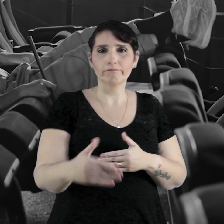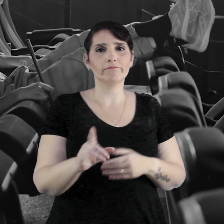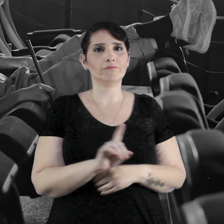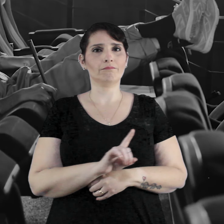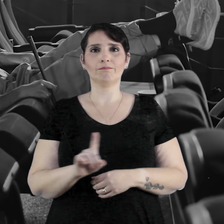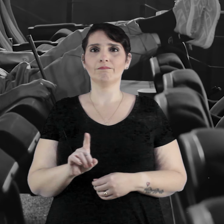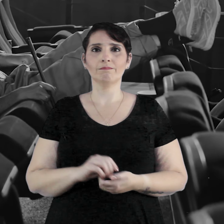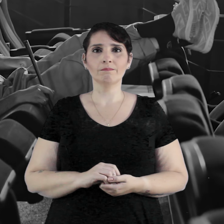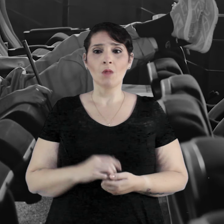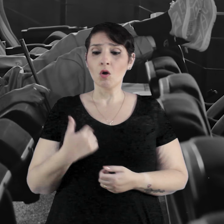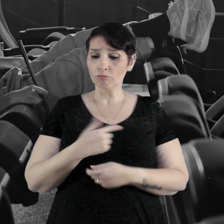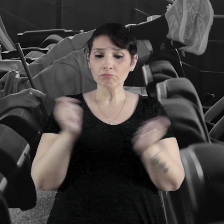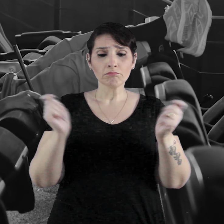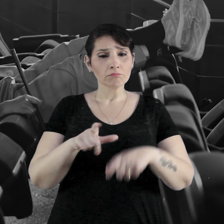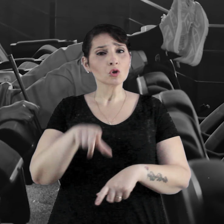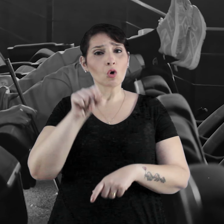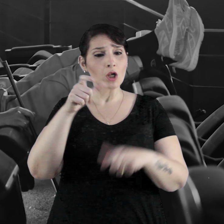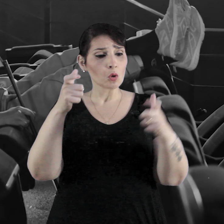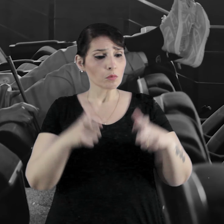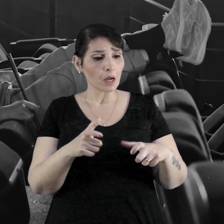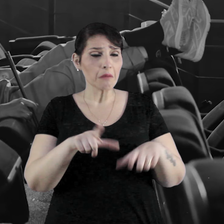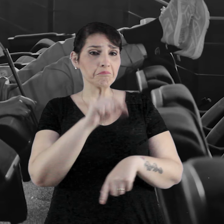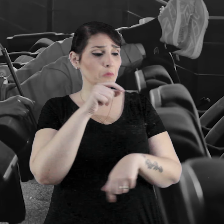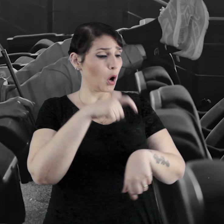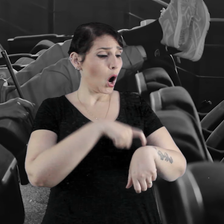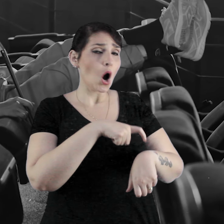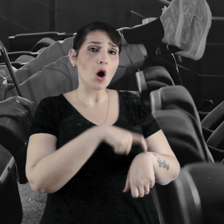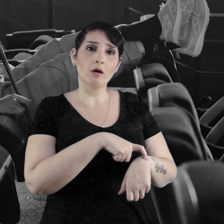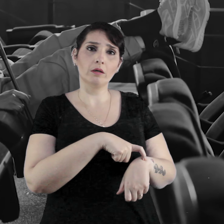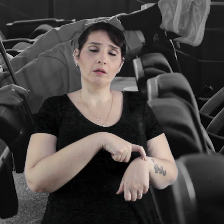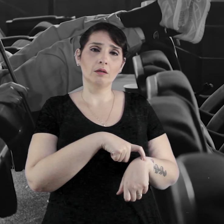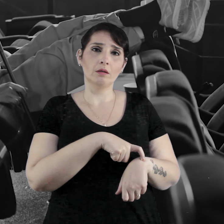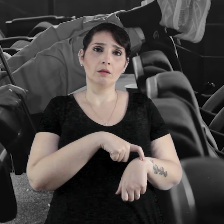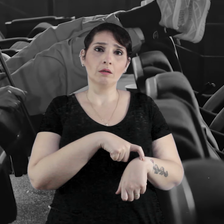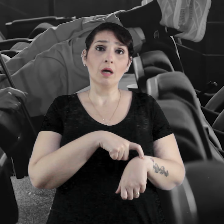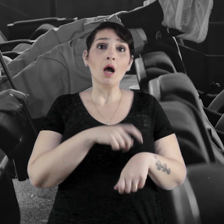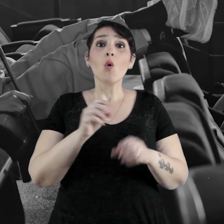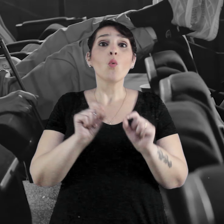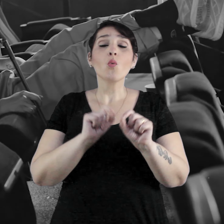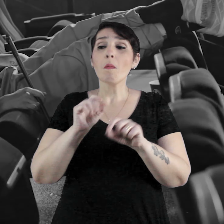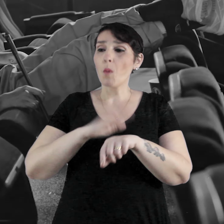Nós podemos escolher 01h00 lugar. Não é um momento agitado, mas é um momento tranquilo